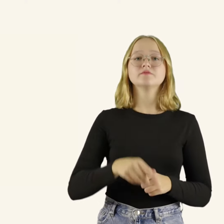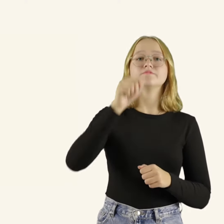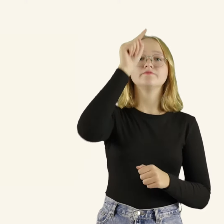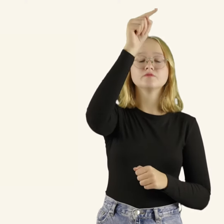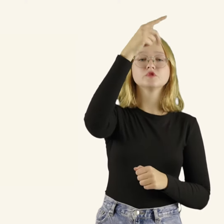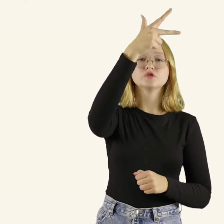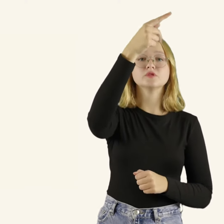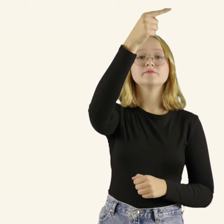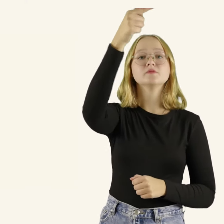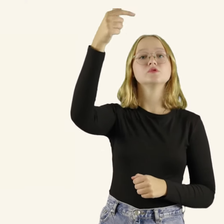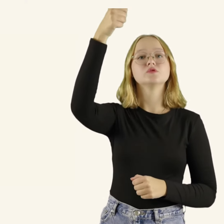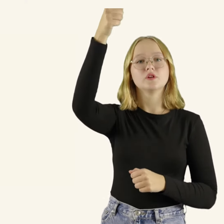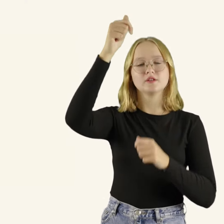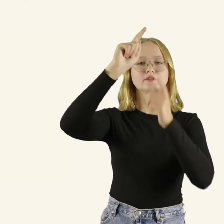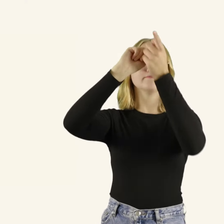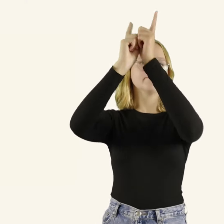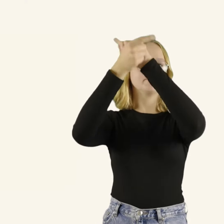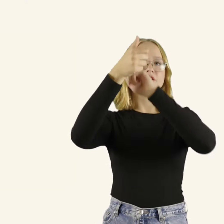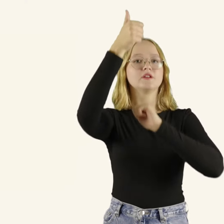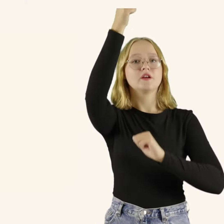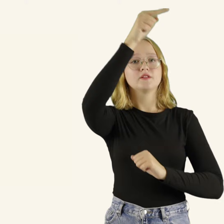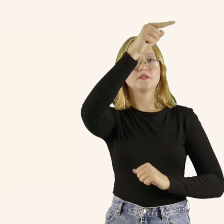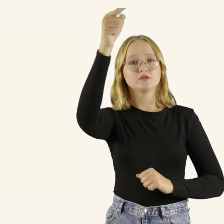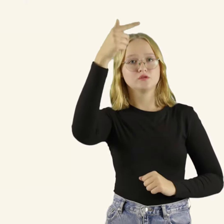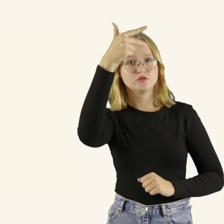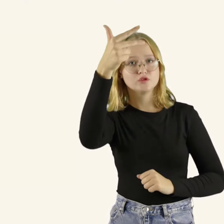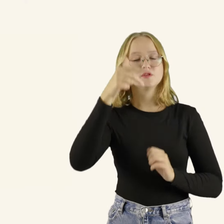czyli 3 do -1 to jest ⅓,